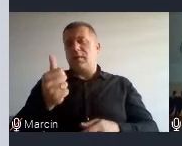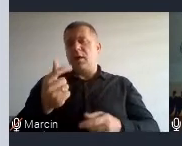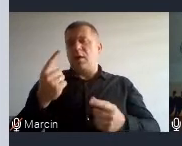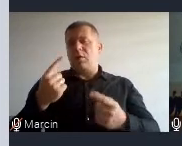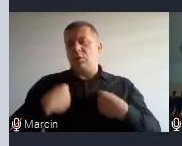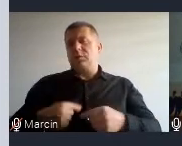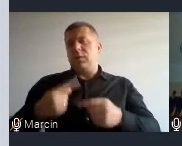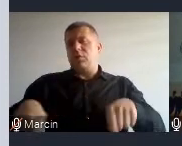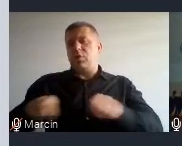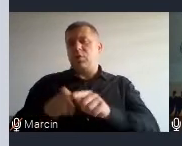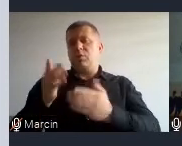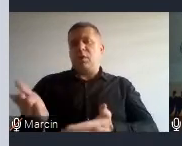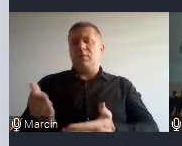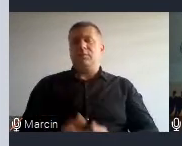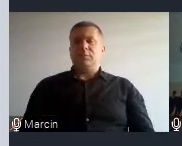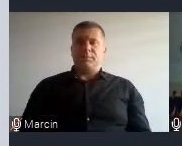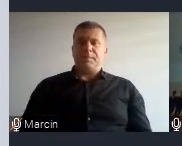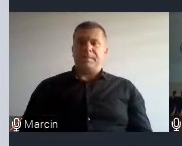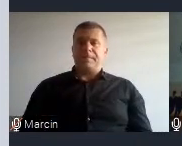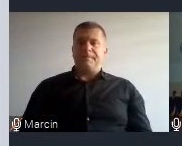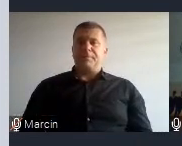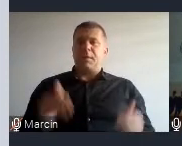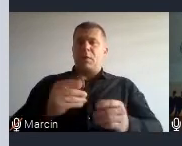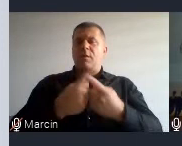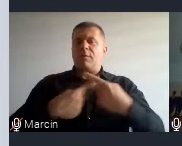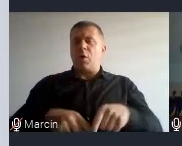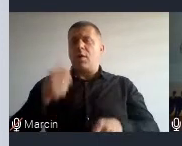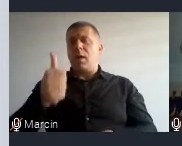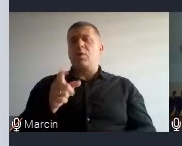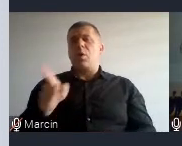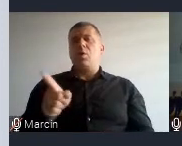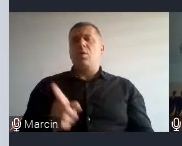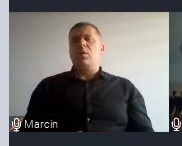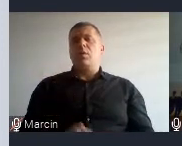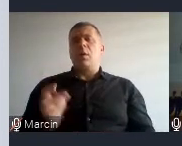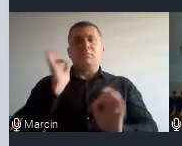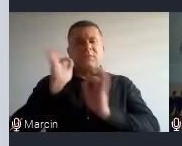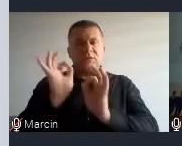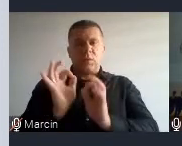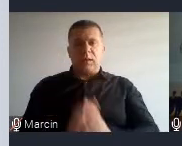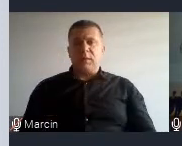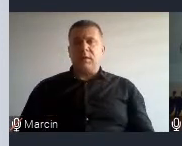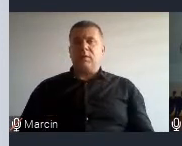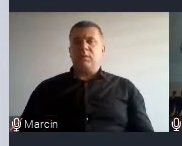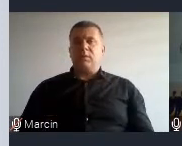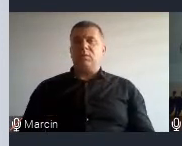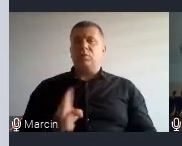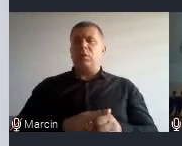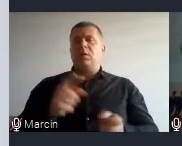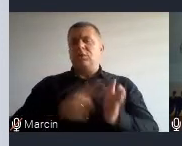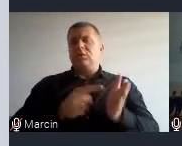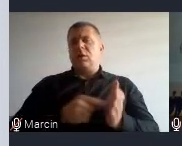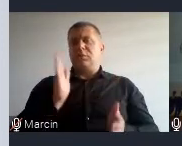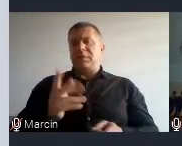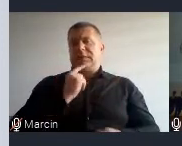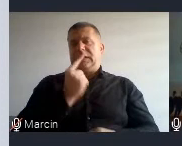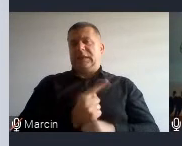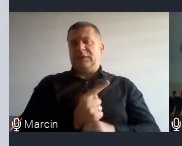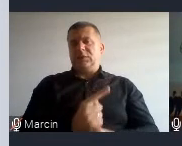Możliwość wykonania zamówienia przez jednego wykonawcę jako przesłanka, która często będzie decydującą.